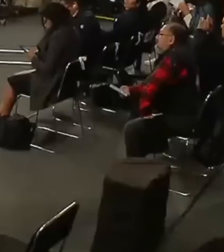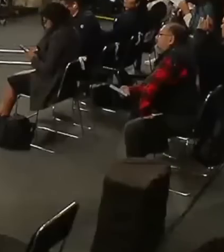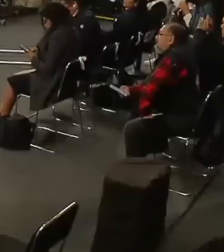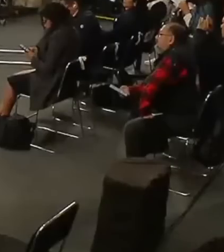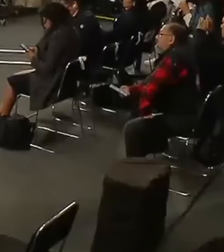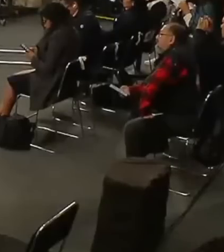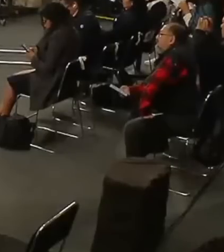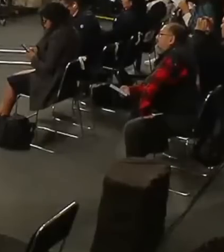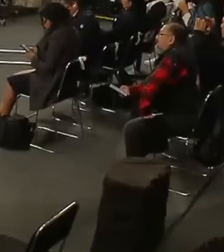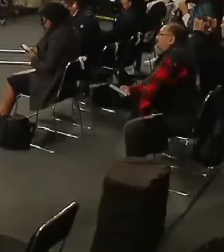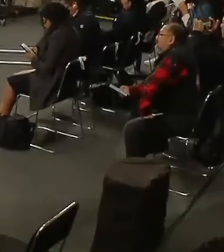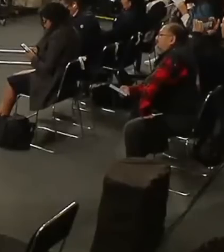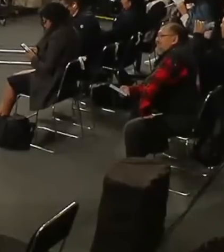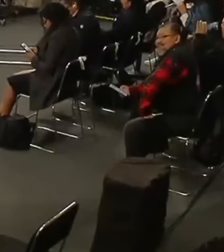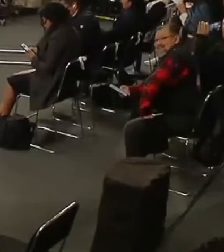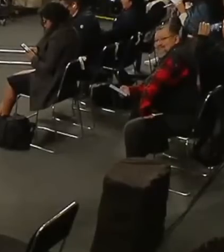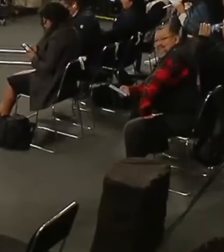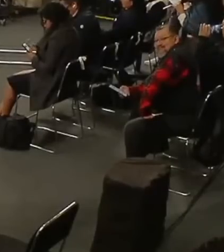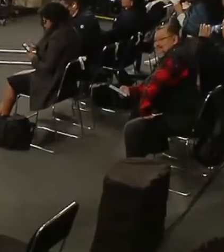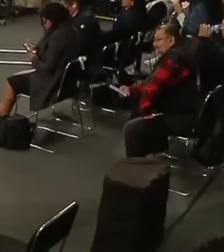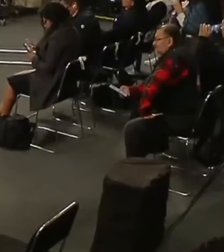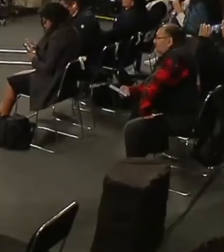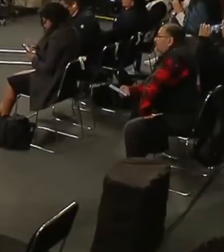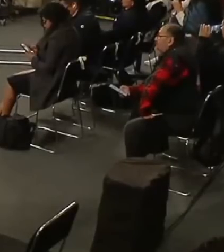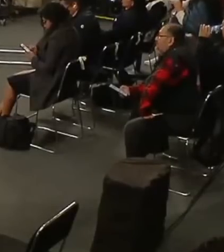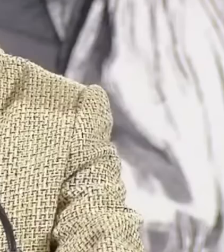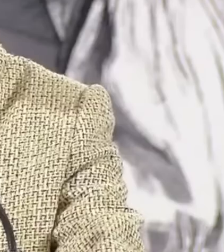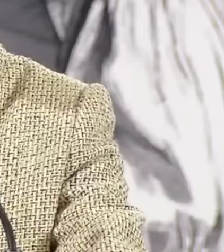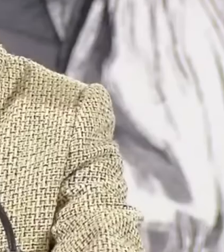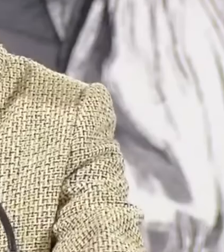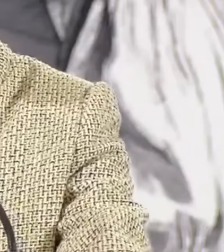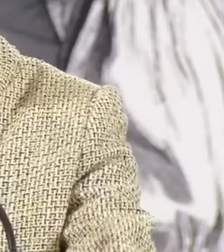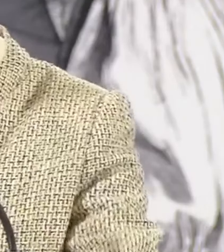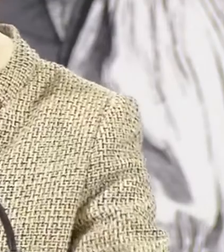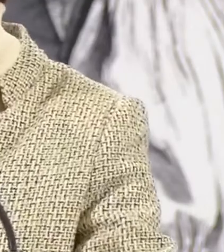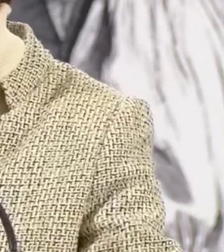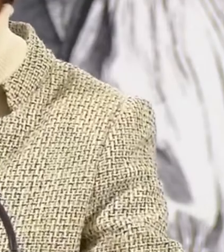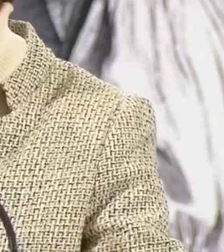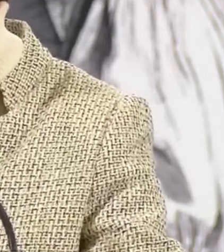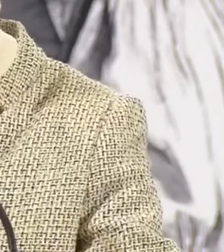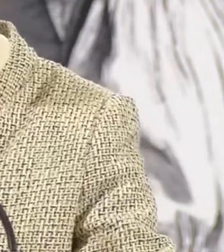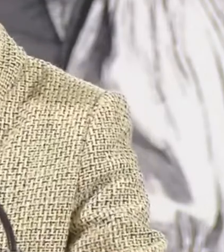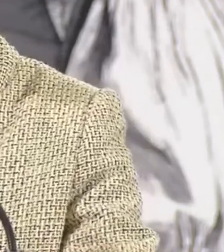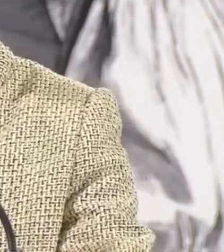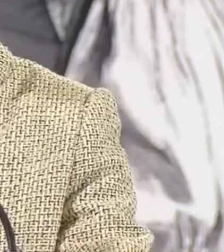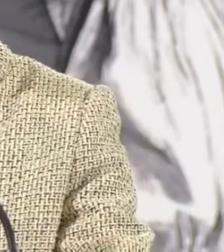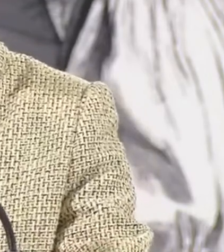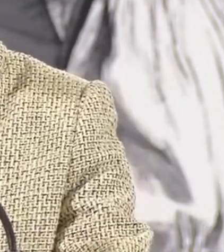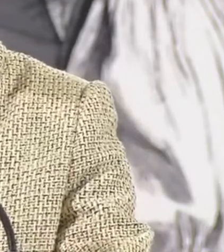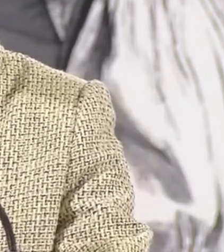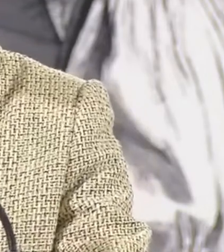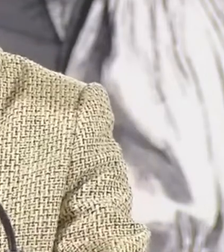se calienta la mañanera en Palacio Nacional llega nuevamente una de las pudor reporteras